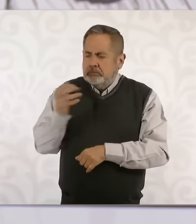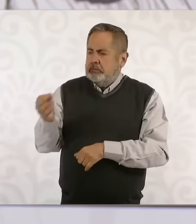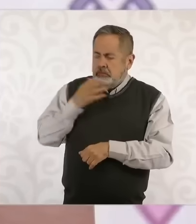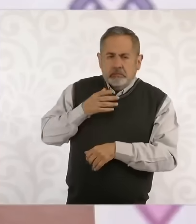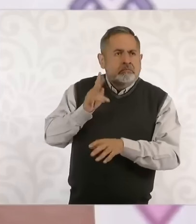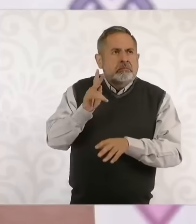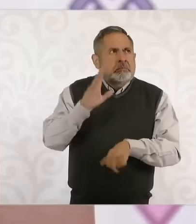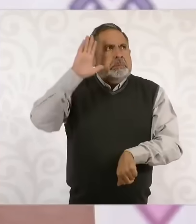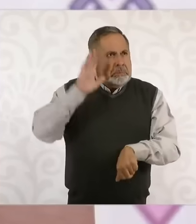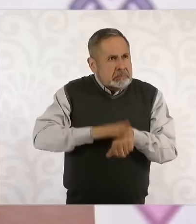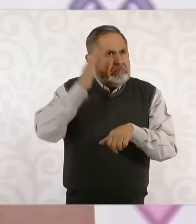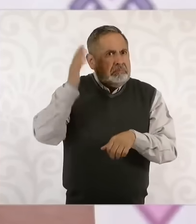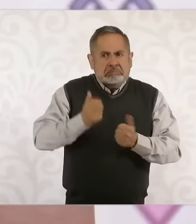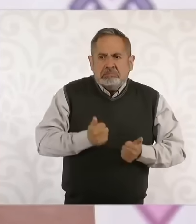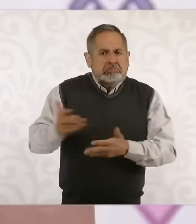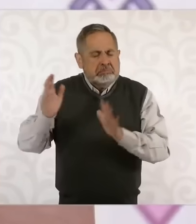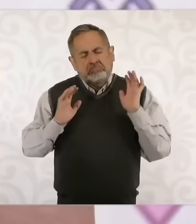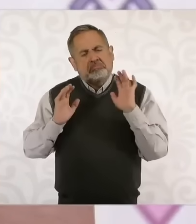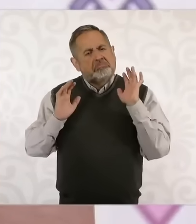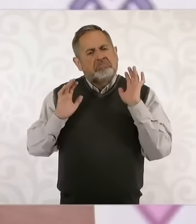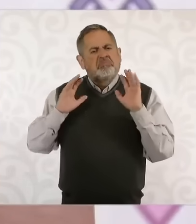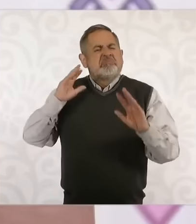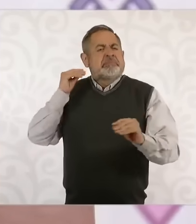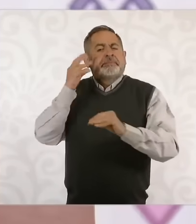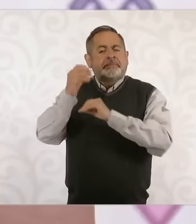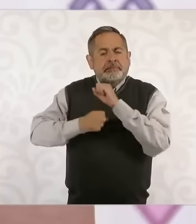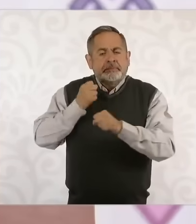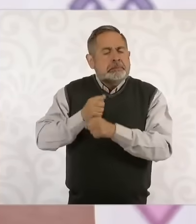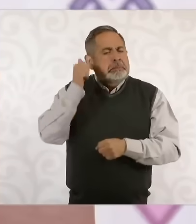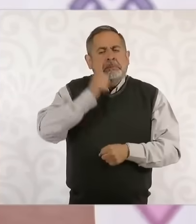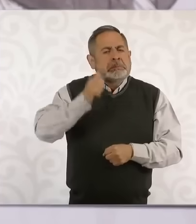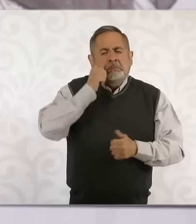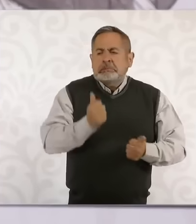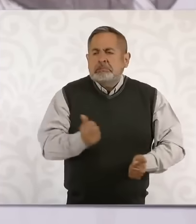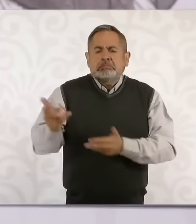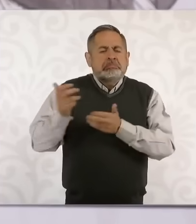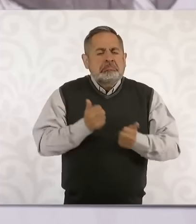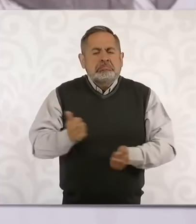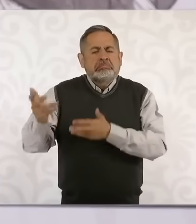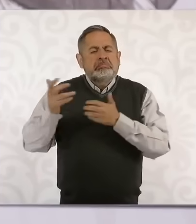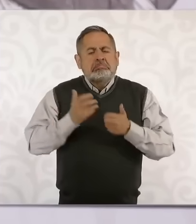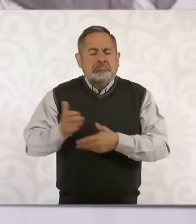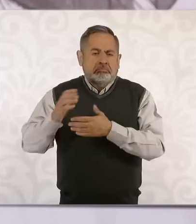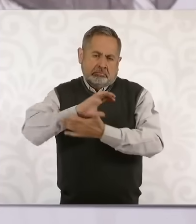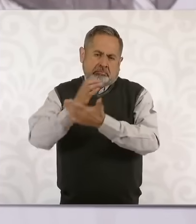particular. E durante muchos años enviado petróleo a Cuba por distintas razones. unas son contratos,